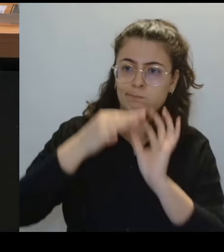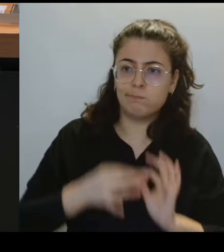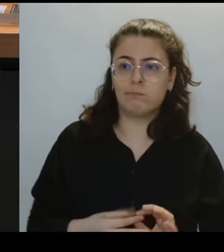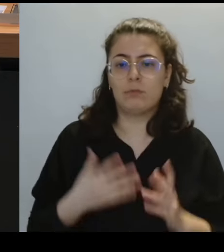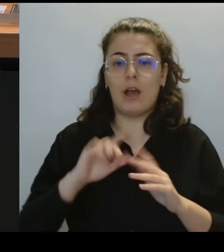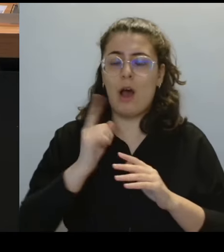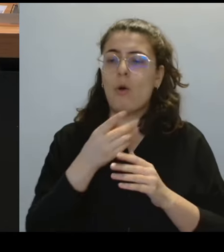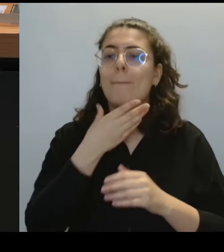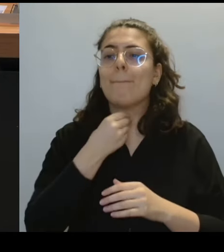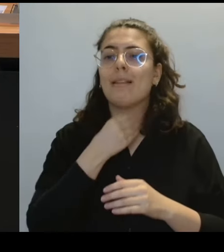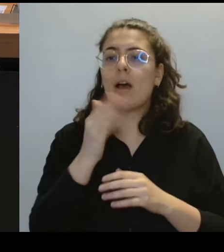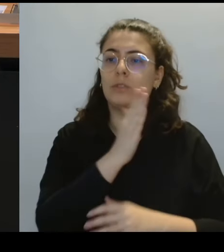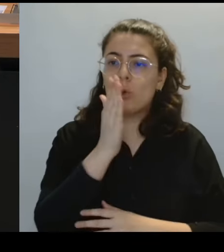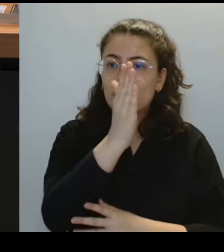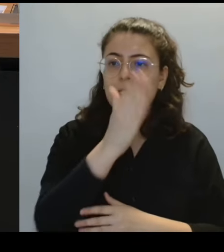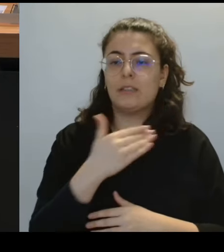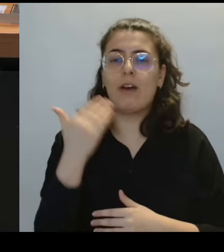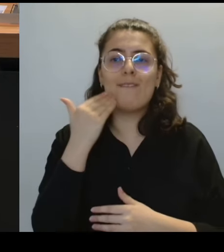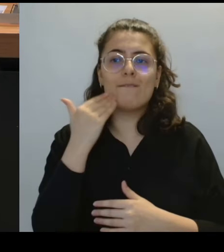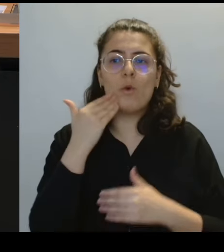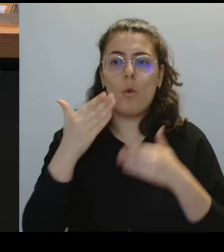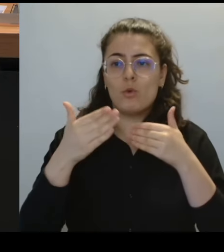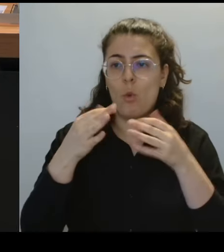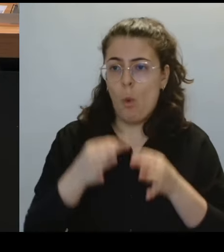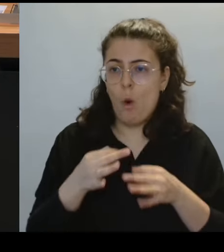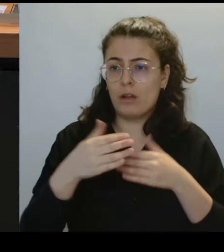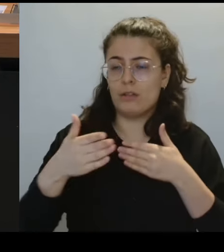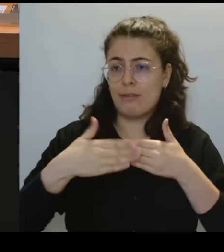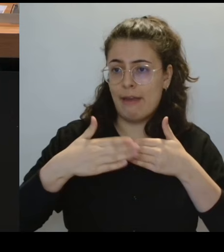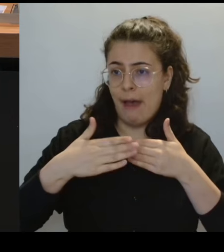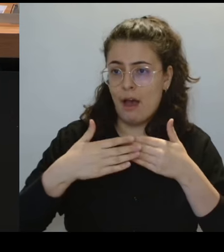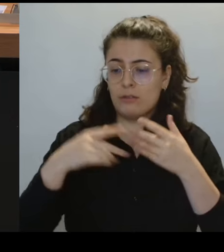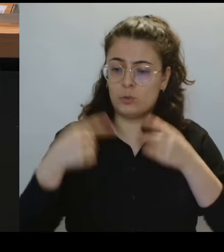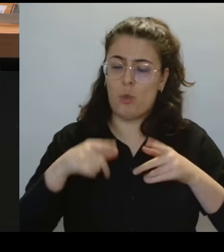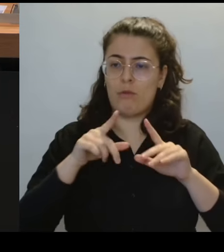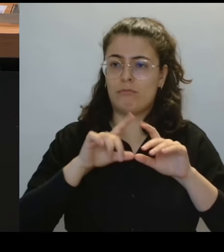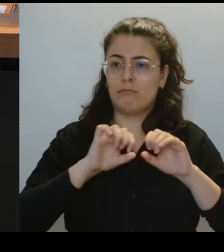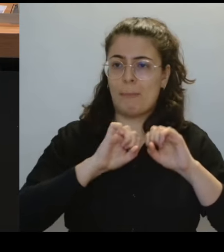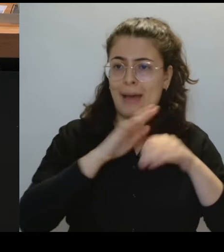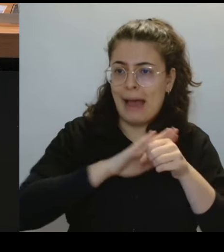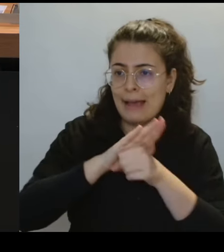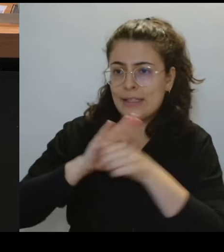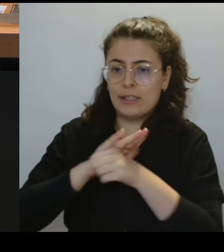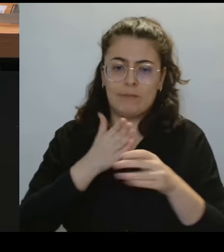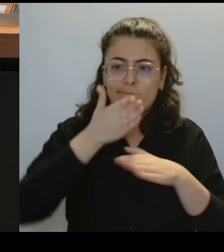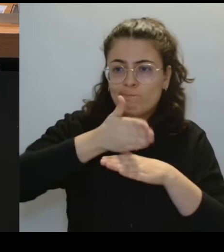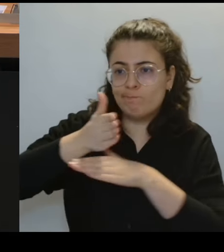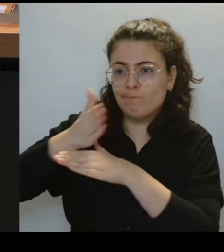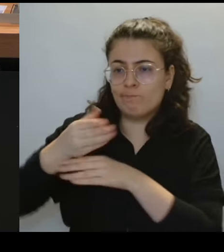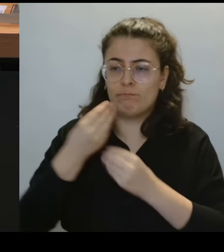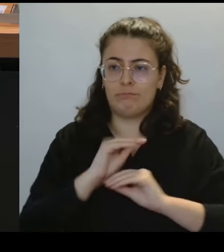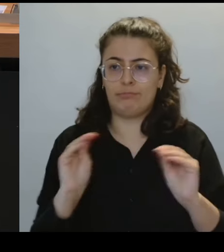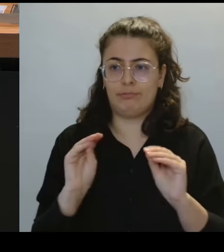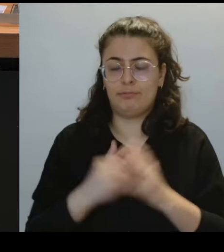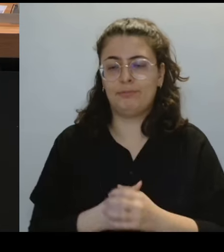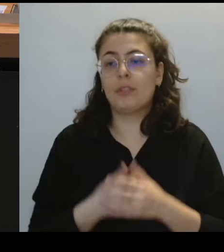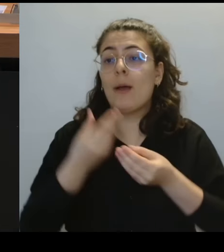den verschiedenen Settings anzusetzen. Beratungsbedarfe, wie zum Beispiel zu den Themen Ernährung, psychische